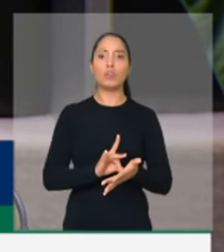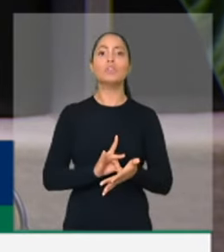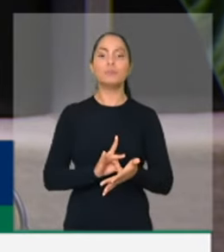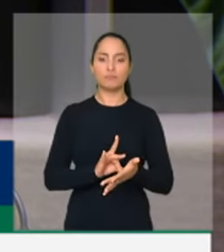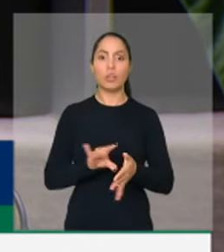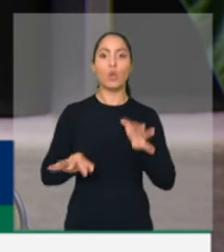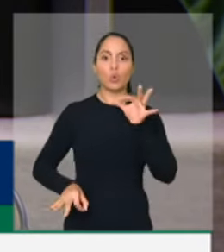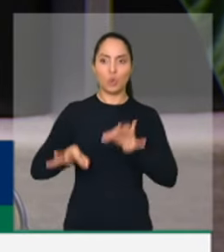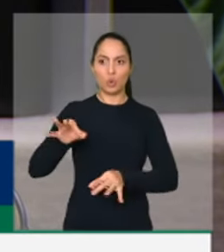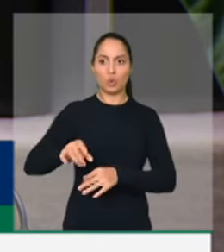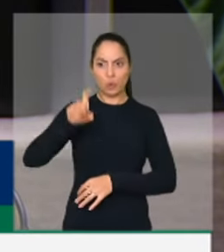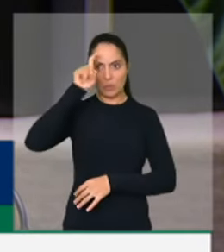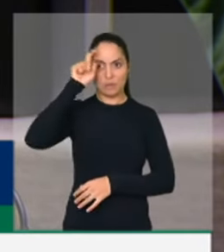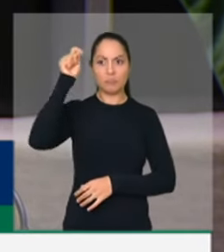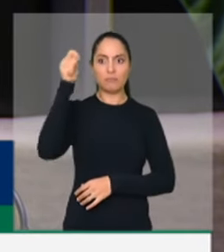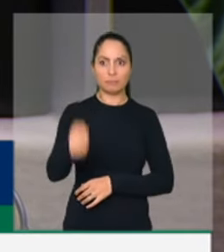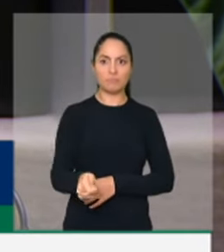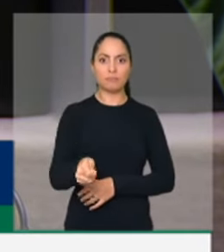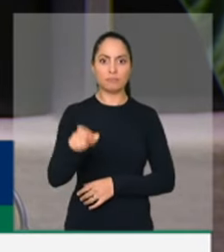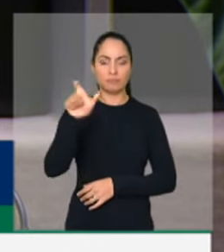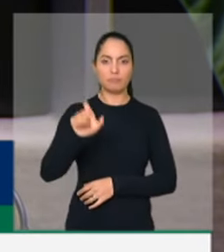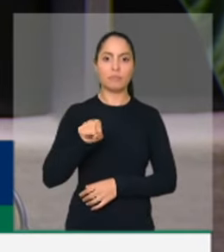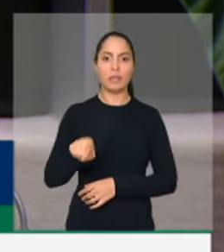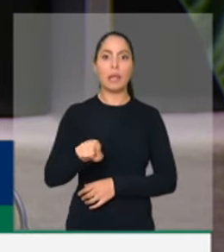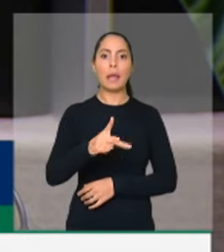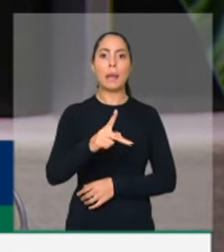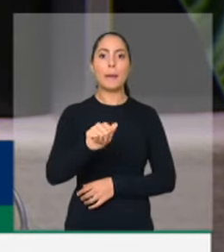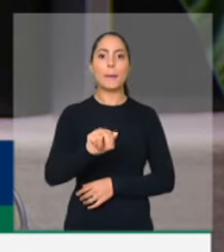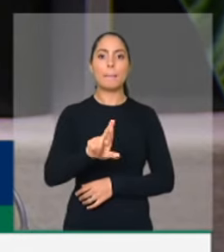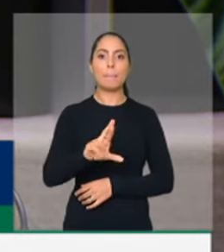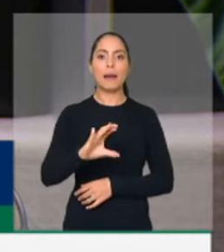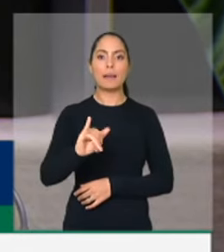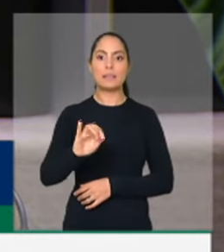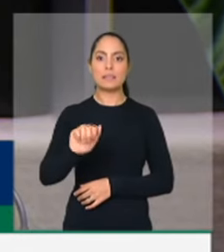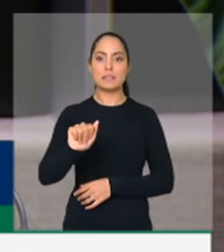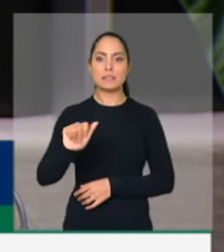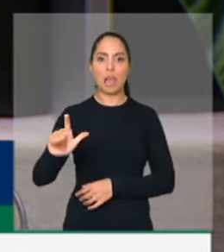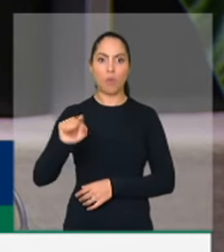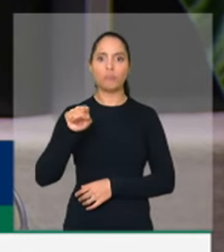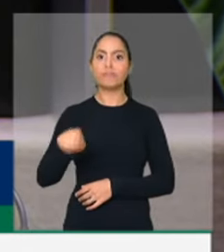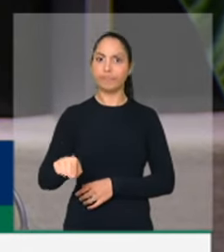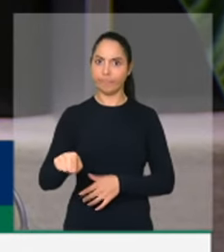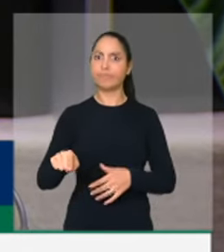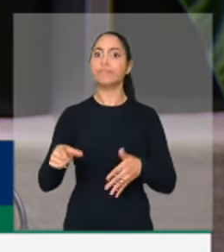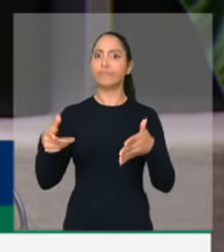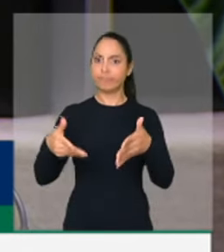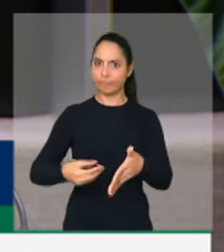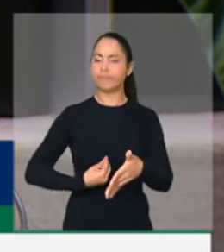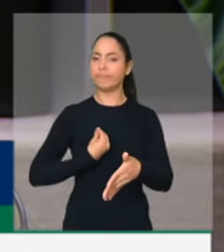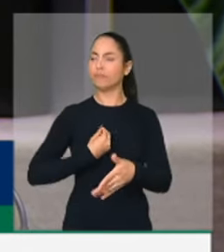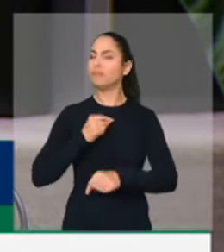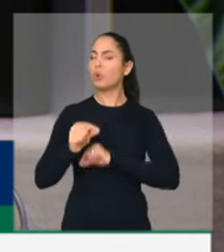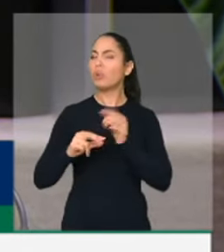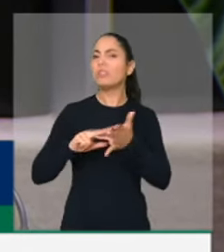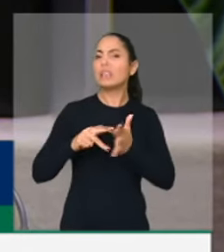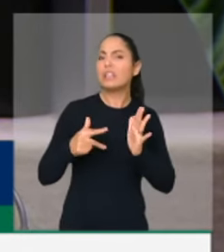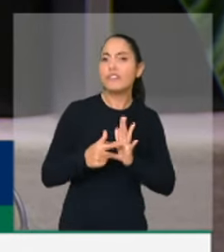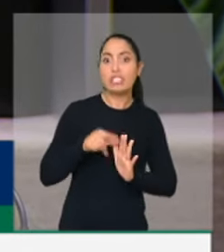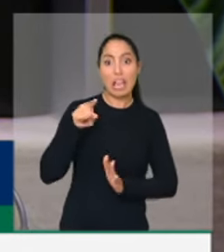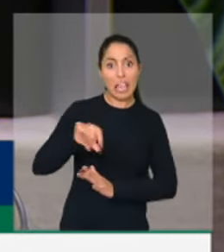PARCIAL. OU SEJA, SE UTILIZOU DA SUA CONDIÇÃO DE JUIZ PARA PROCESSAR, JULGAR E CONDENAR O